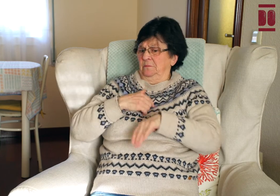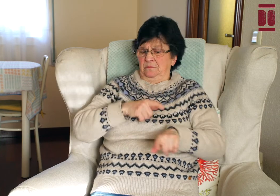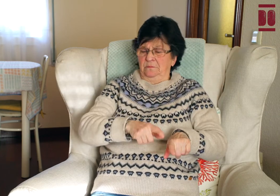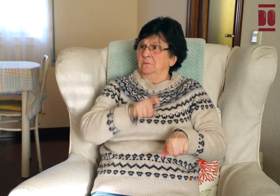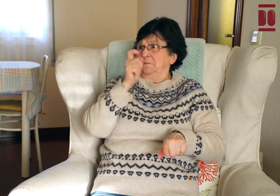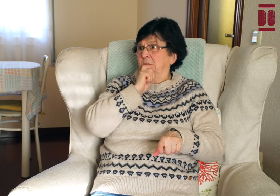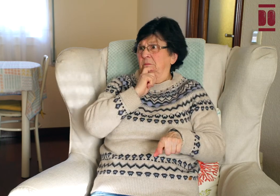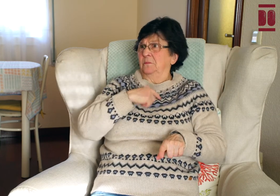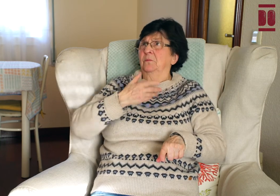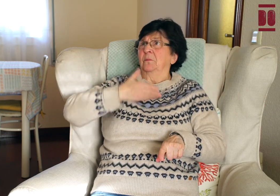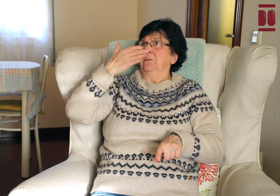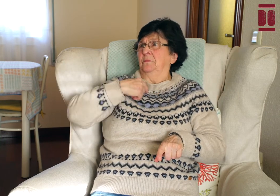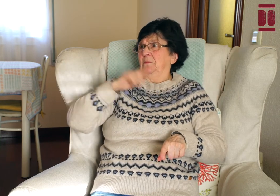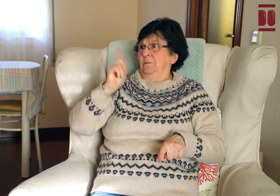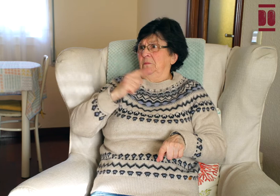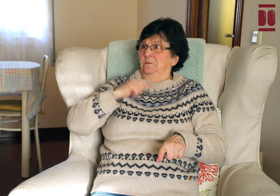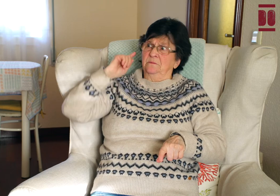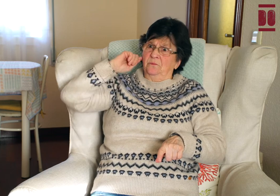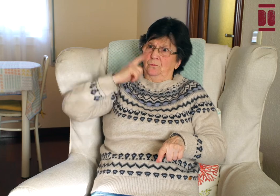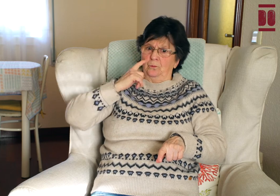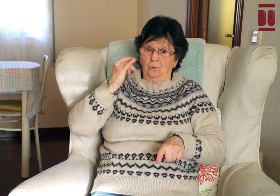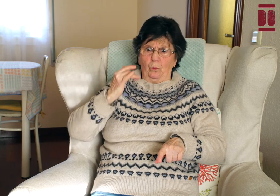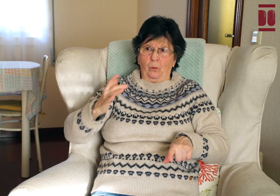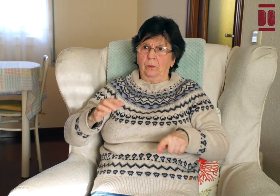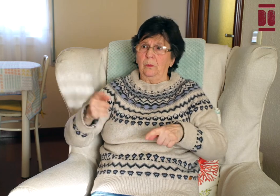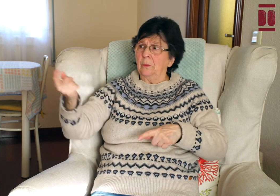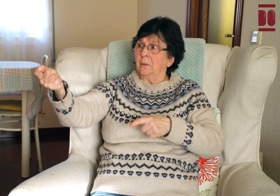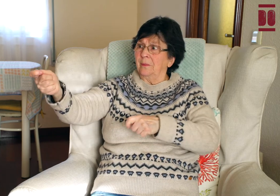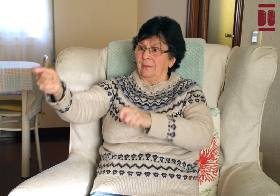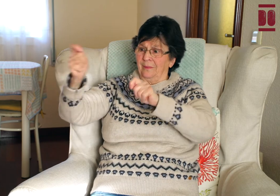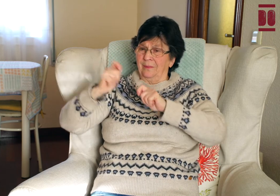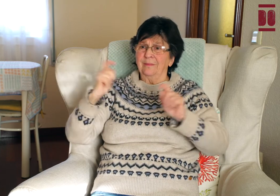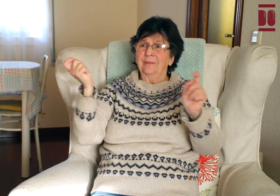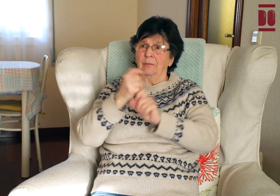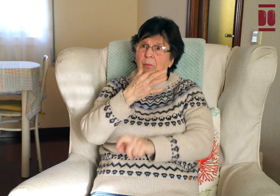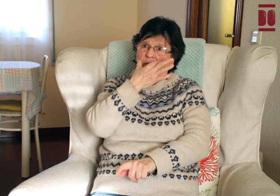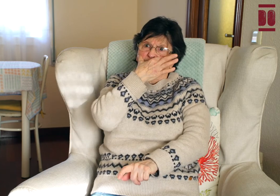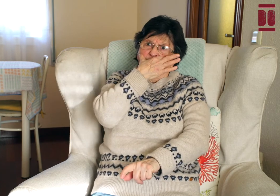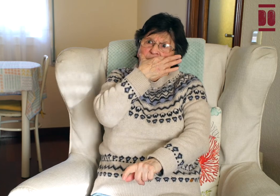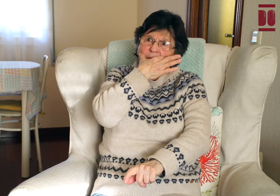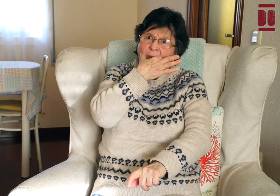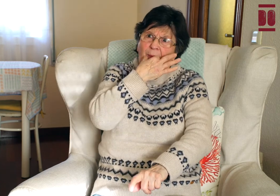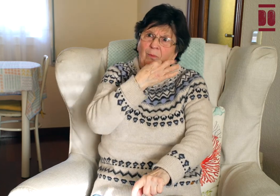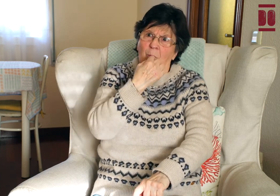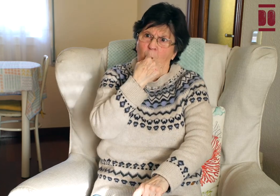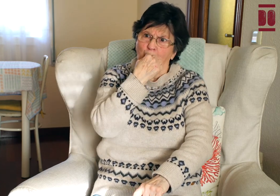que resultaba difícil el examen porque era sorda. Y lo conseguí, me dieron un examen que era fácil, estaba chupado,